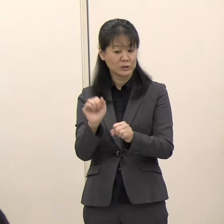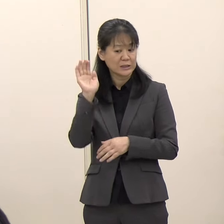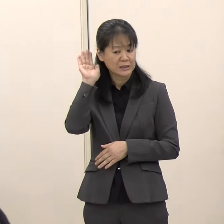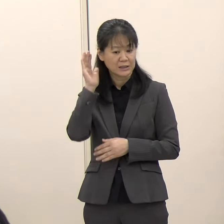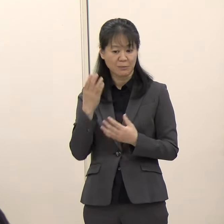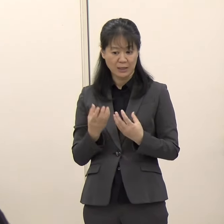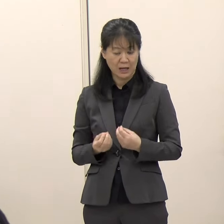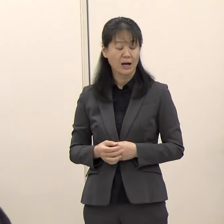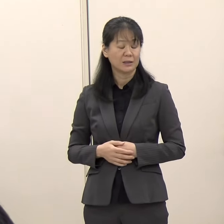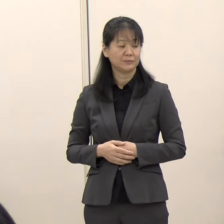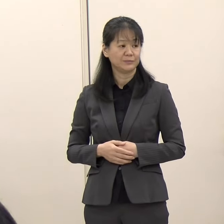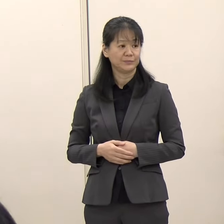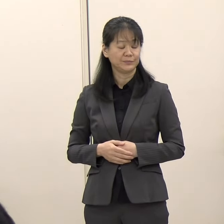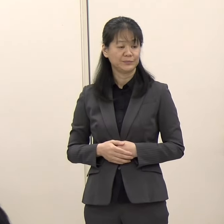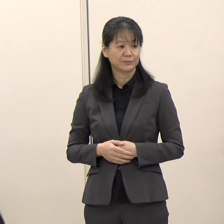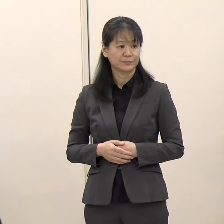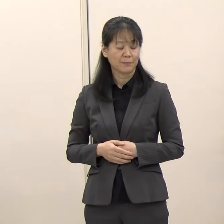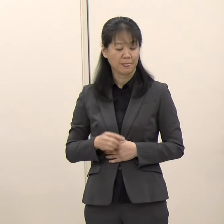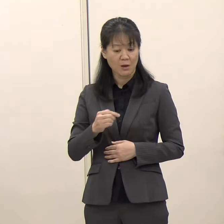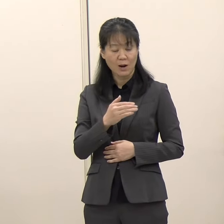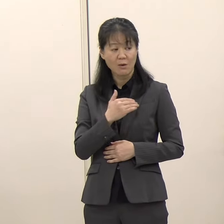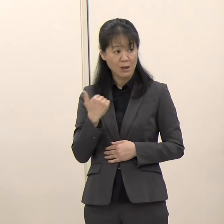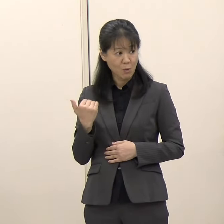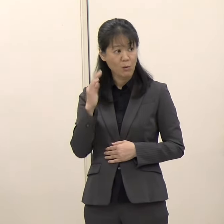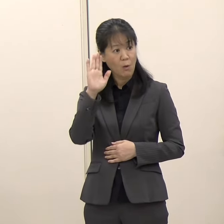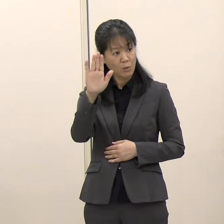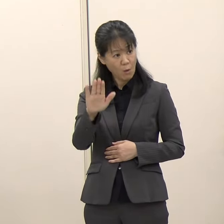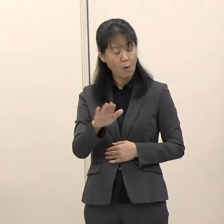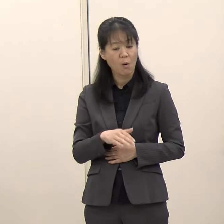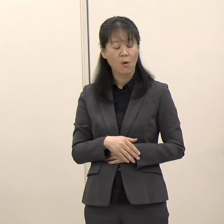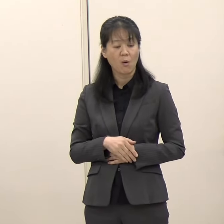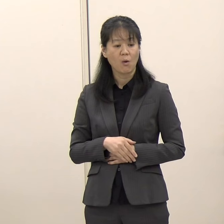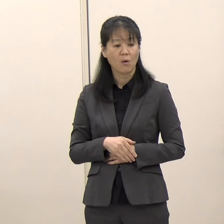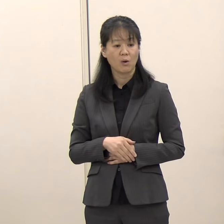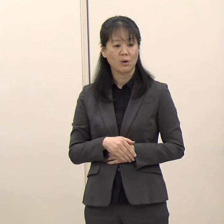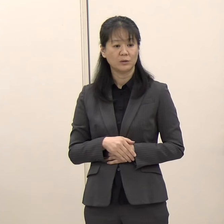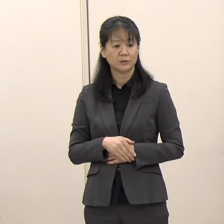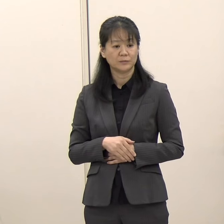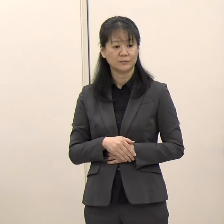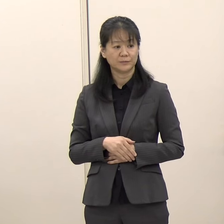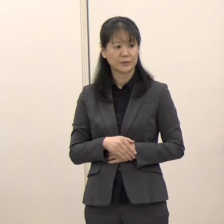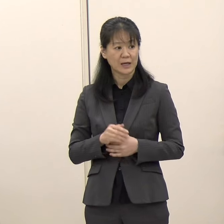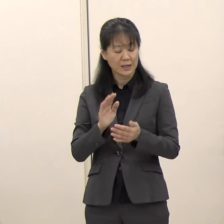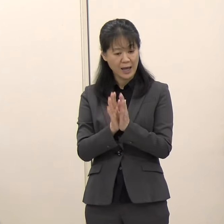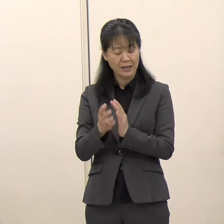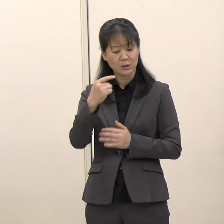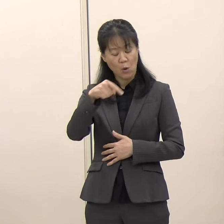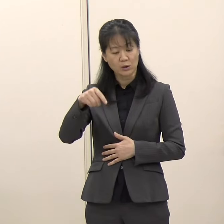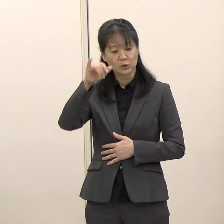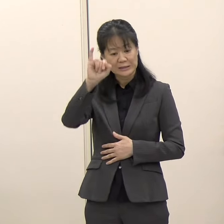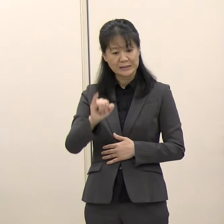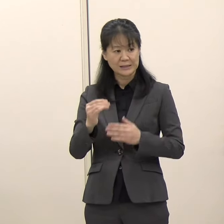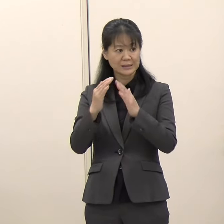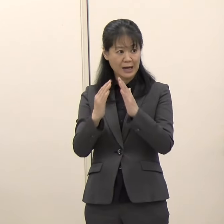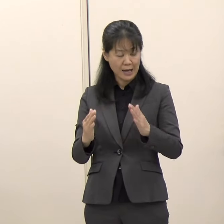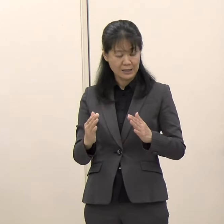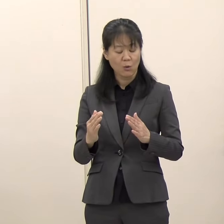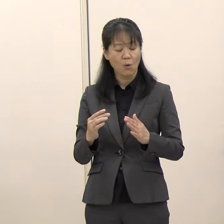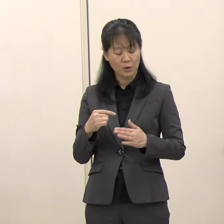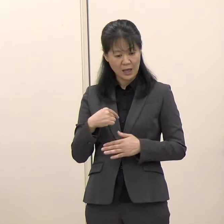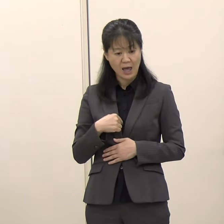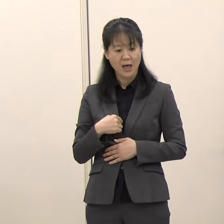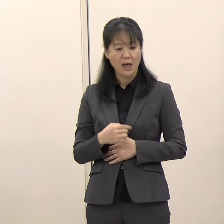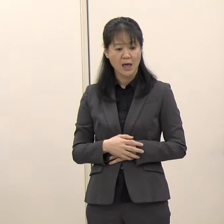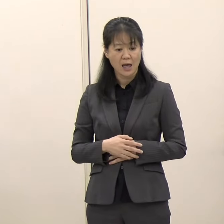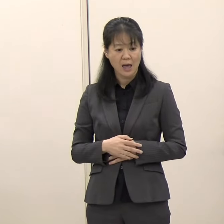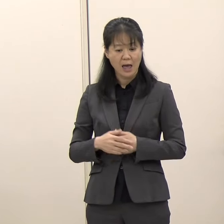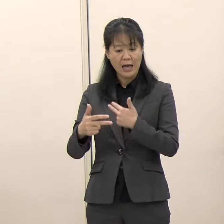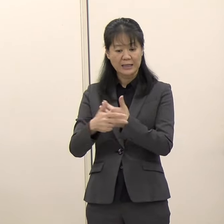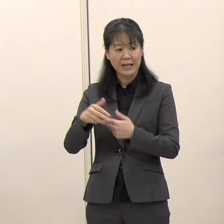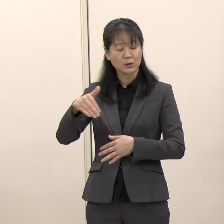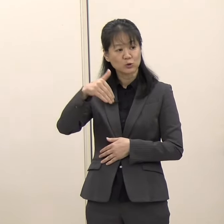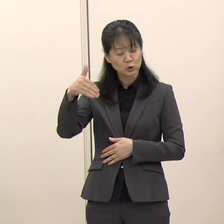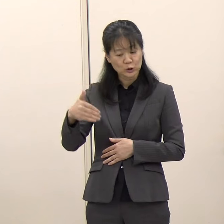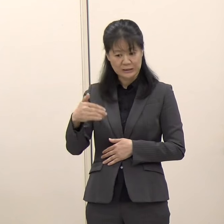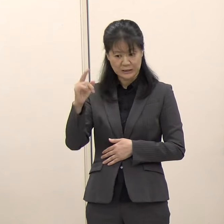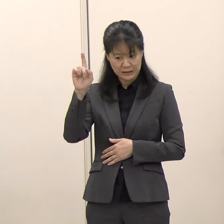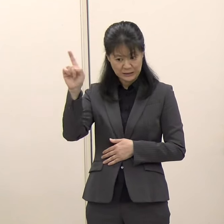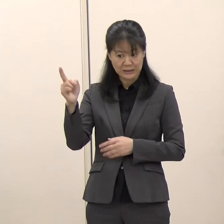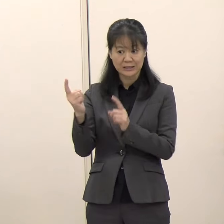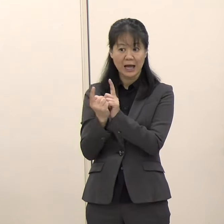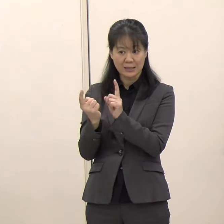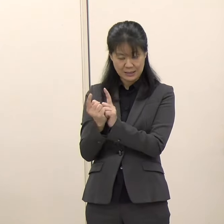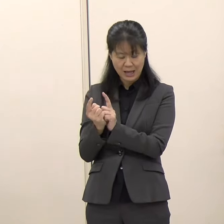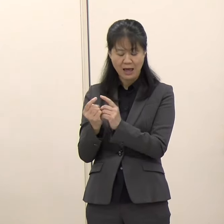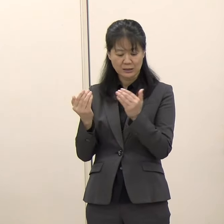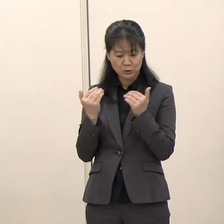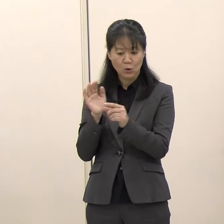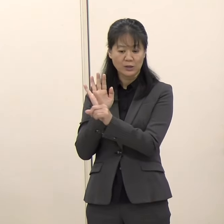我々も今後、県教育委員会において北九州市に対して必要な支援を行っていくことになると考えています。